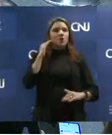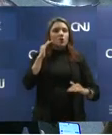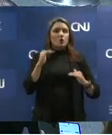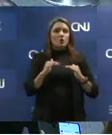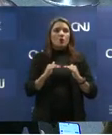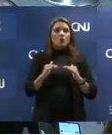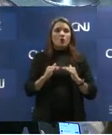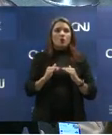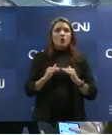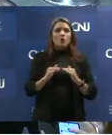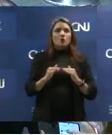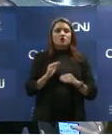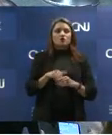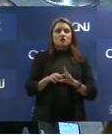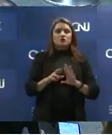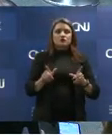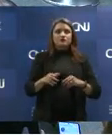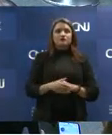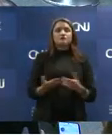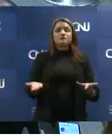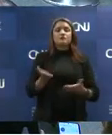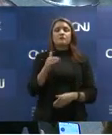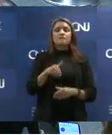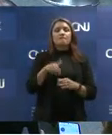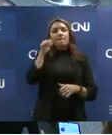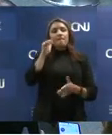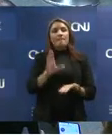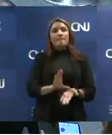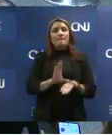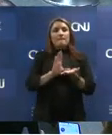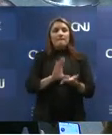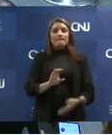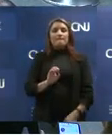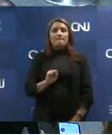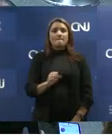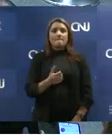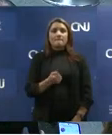Como vota a vossa excelência conselheira Salise Sanchotene? Obrigado ministro.